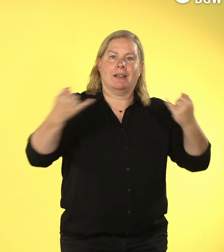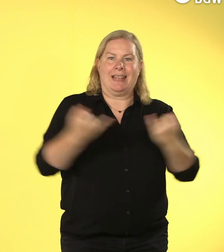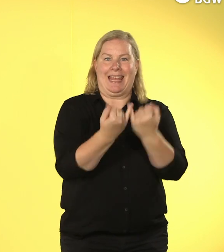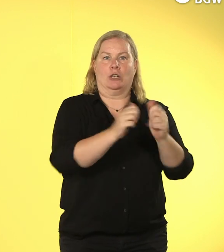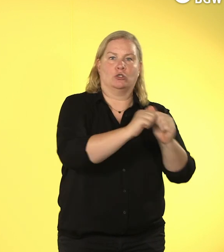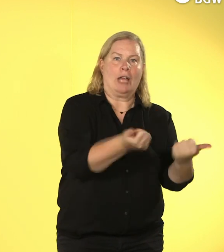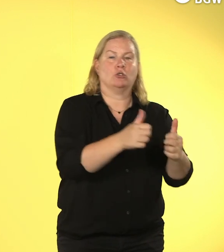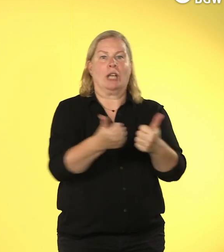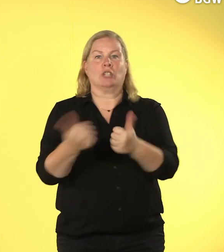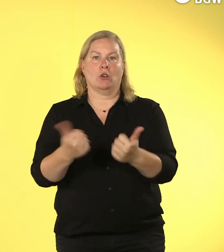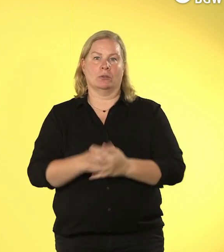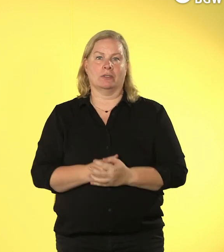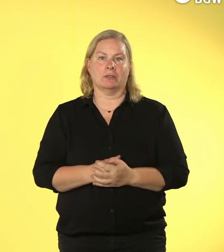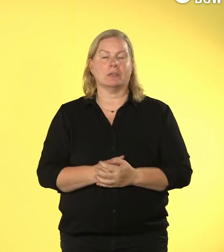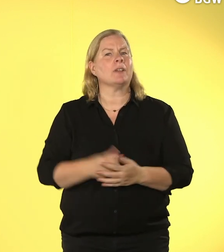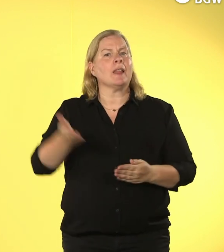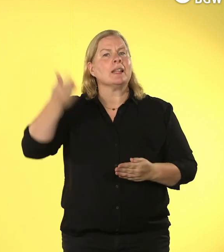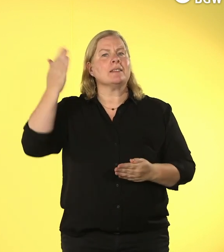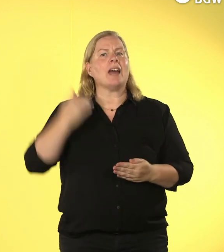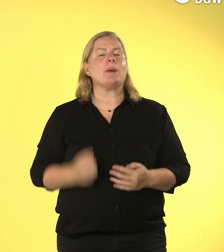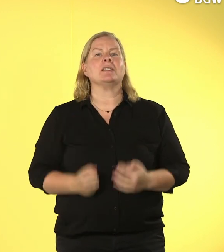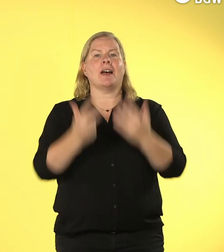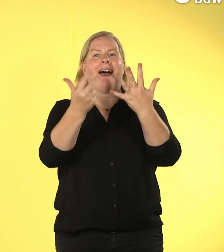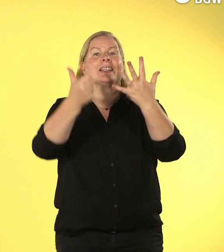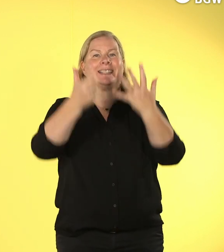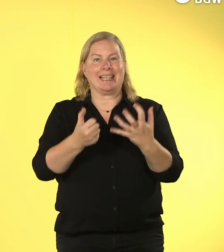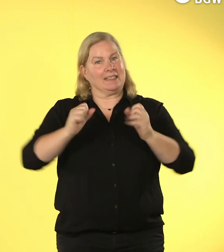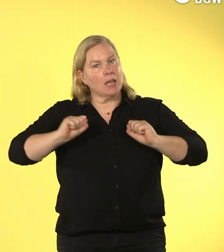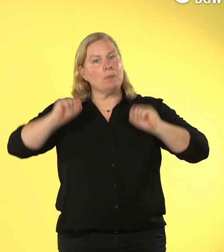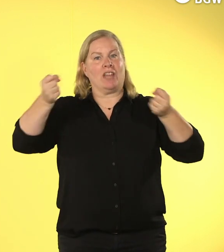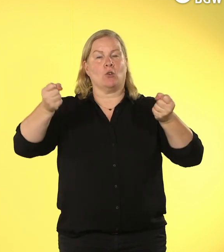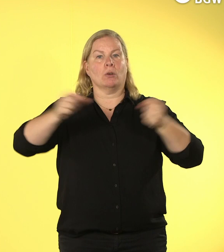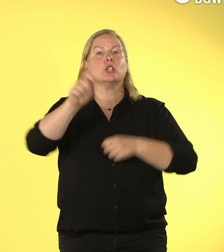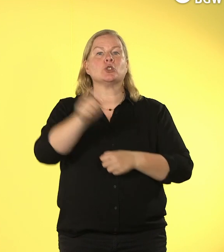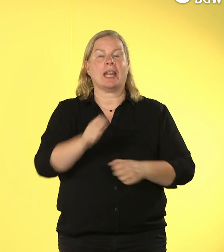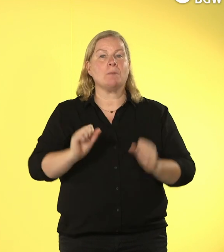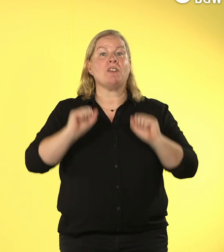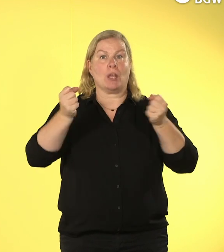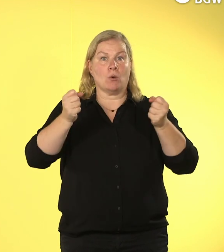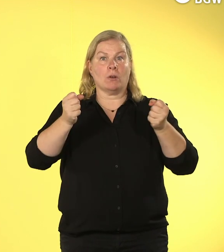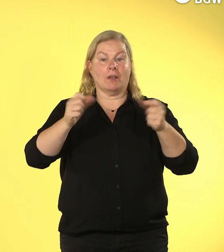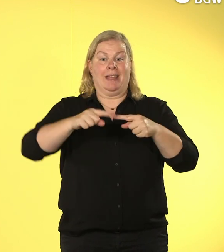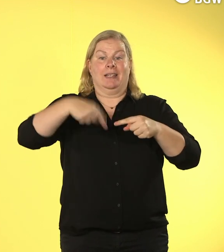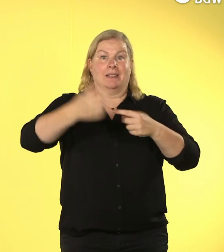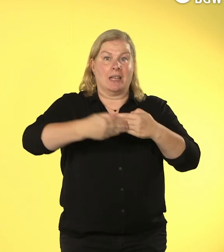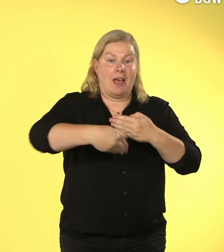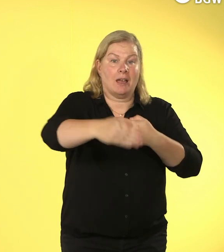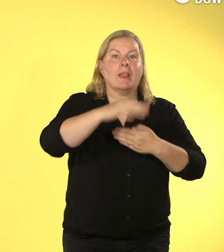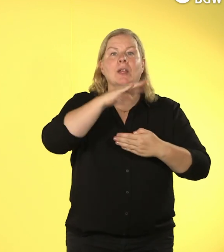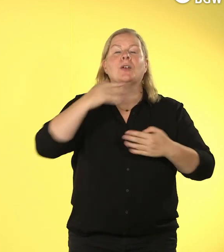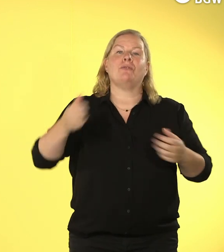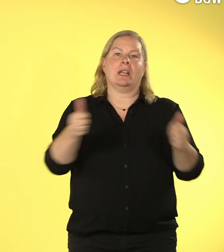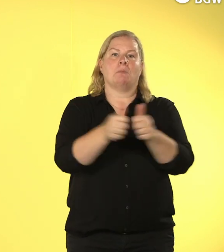Die 68er-Studentenbewegung, danach folgte eine große Scheidungsrate.